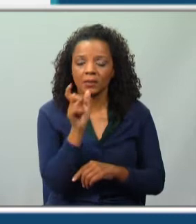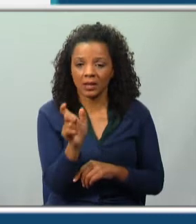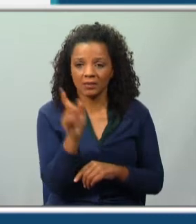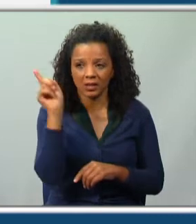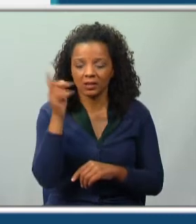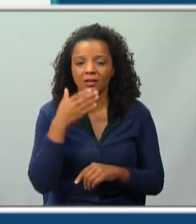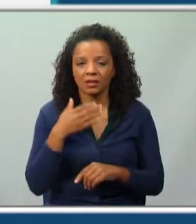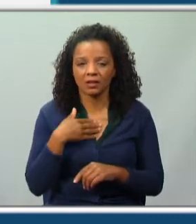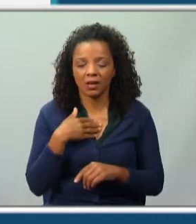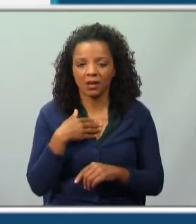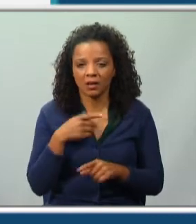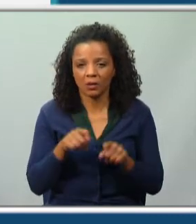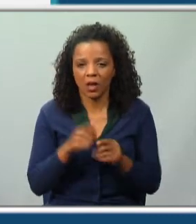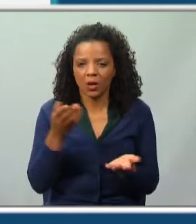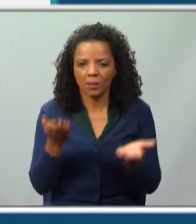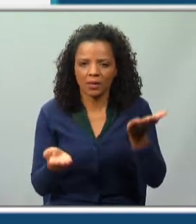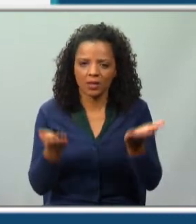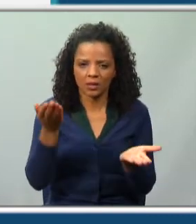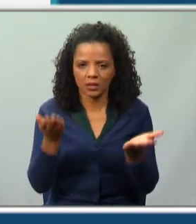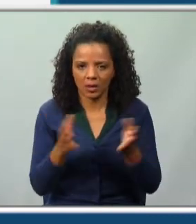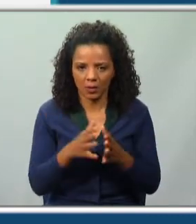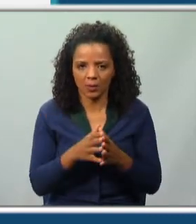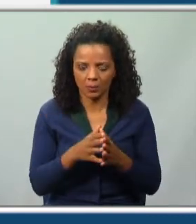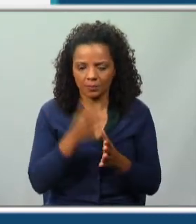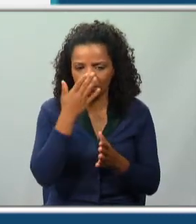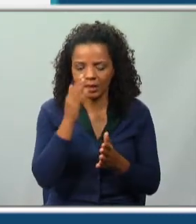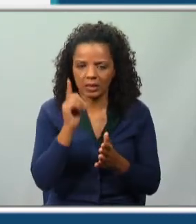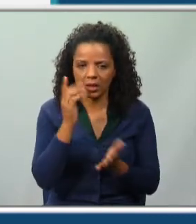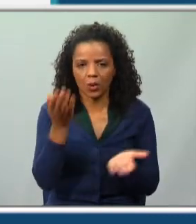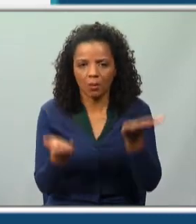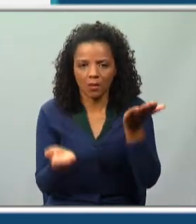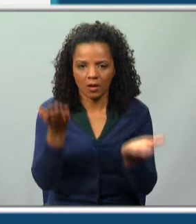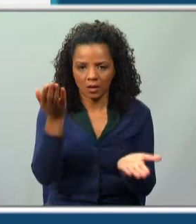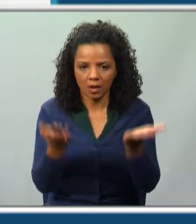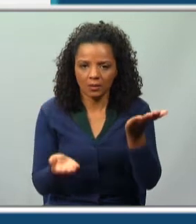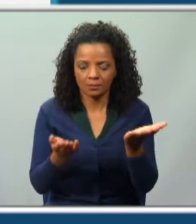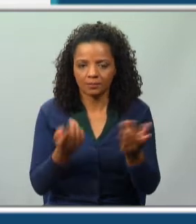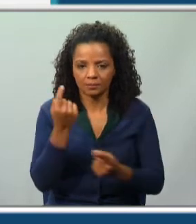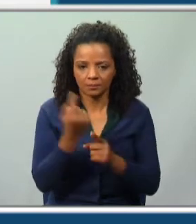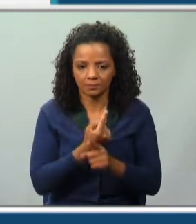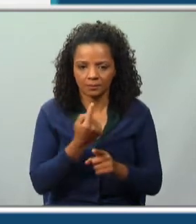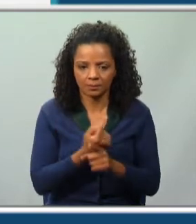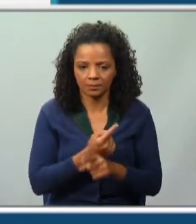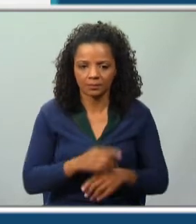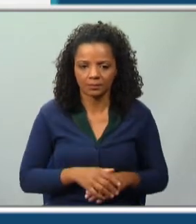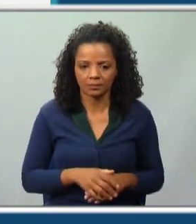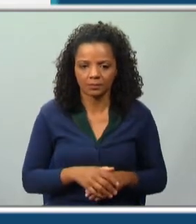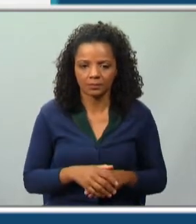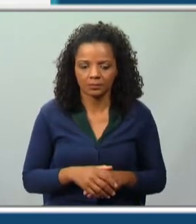aqui dá-nos uma ideia de comparação como se estivéssemos a comparar alguma coisa 這裡給了我們一個比較的思路如果我們在比較某些東西